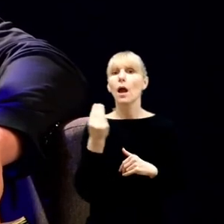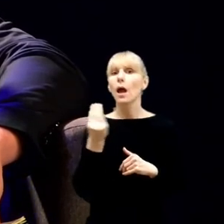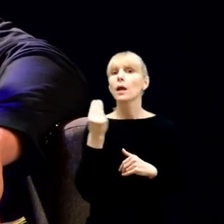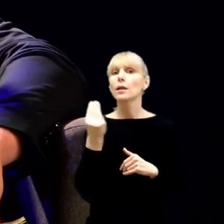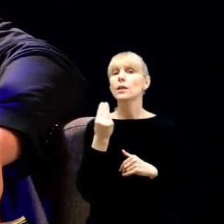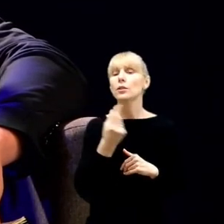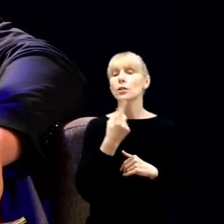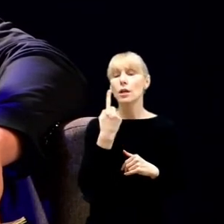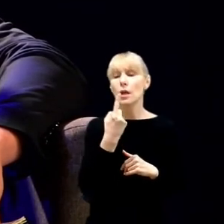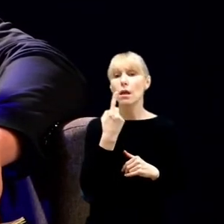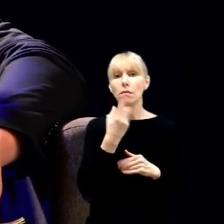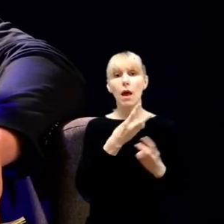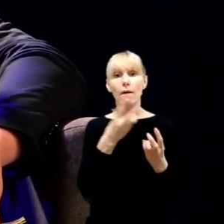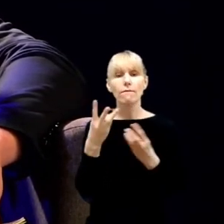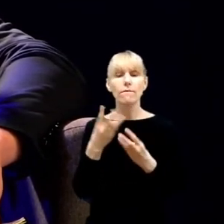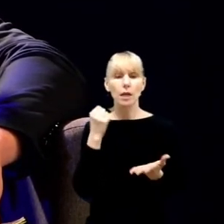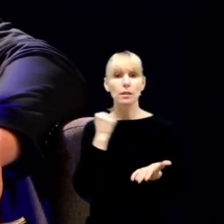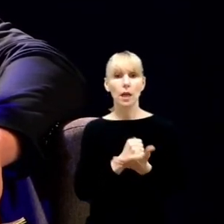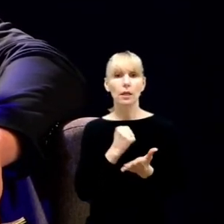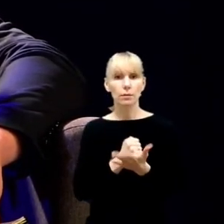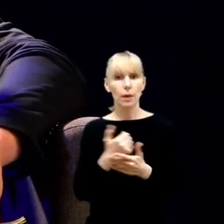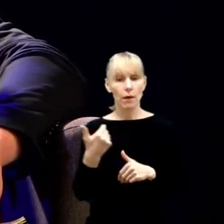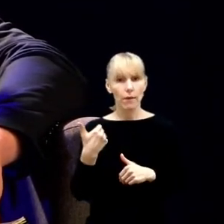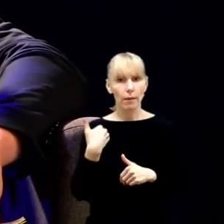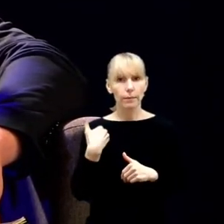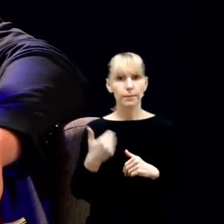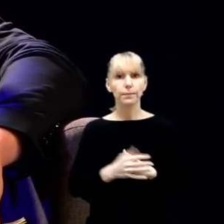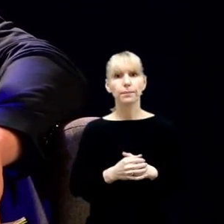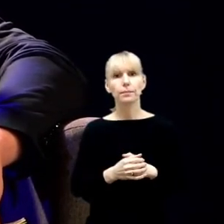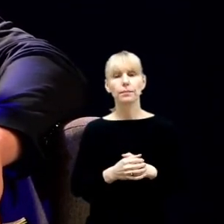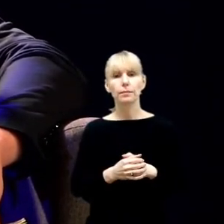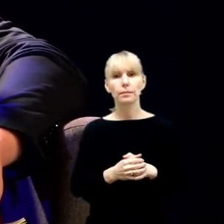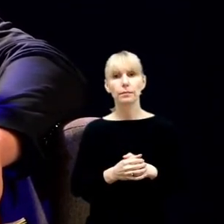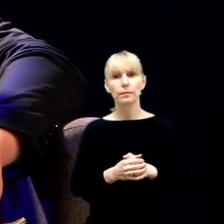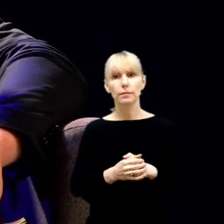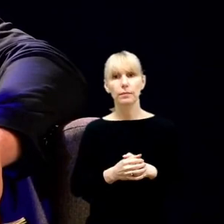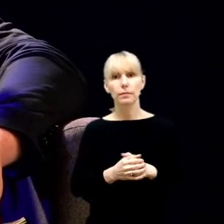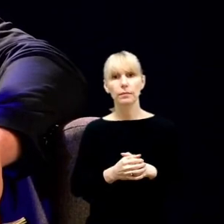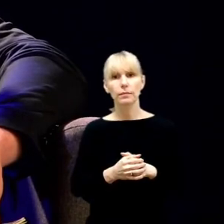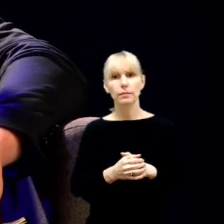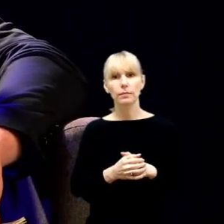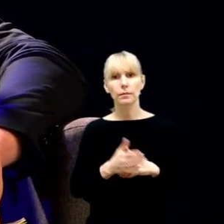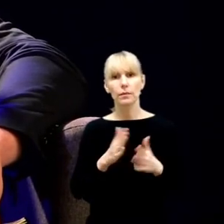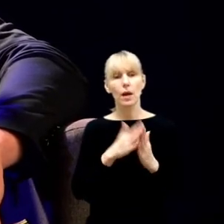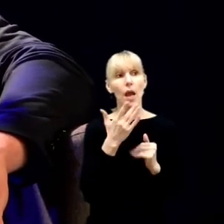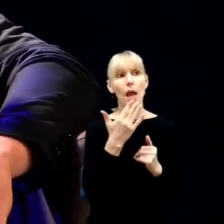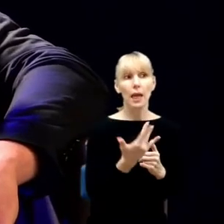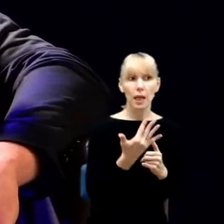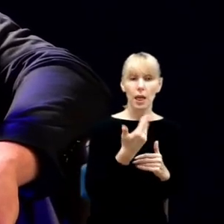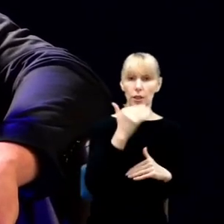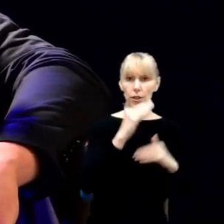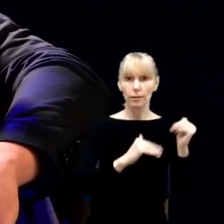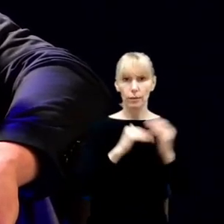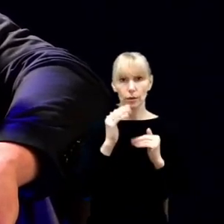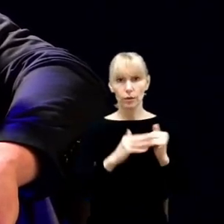Oczywiście nie jedyny, ale też bardzo ważny, dotyczący tego nie tylko ile się buduje, za czyje pieniądze się buduje,